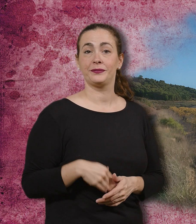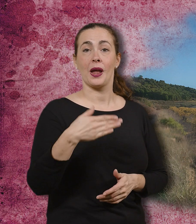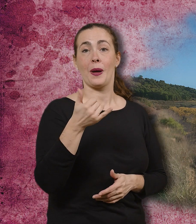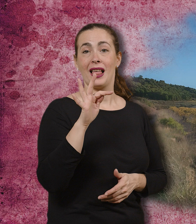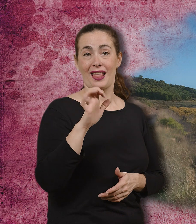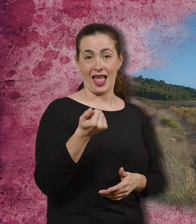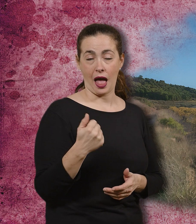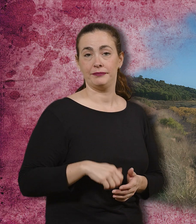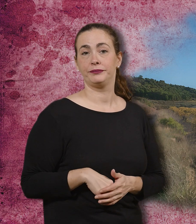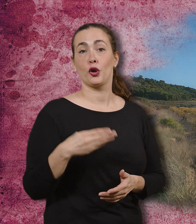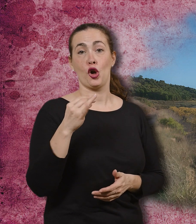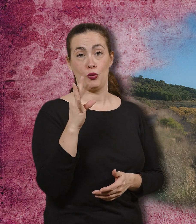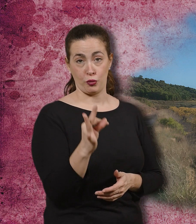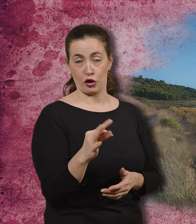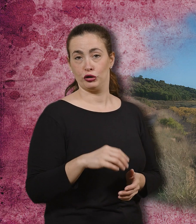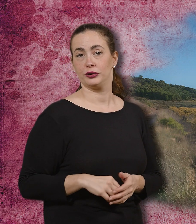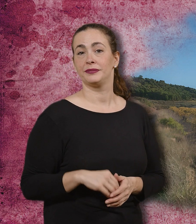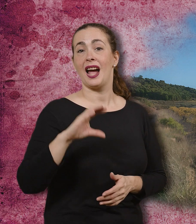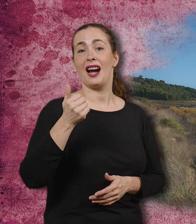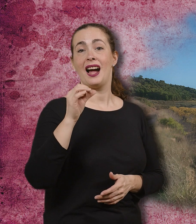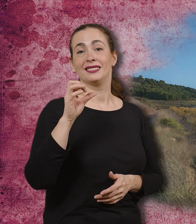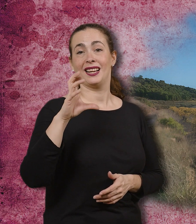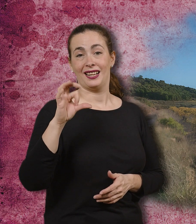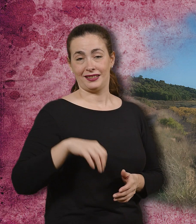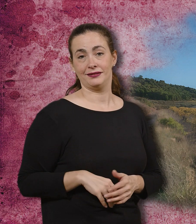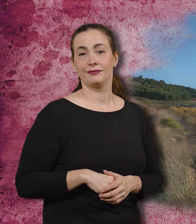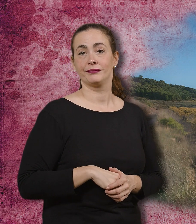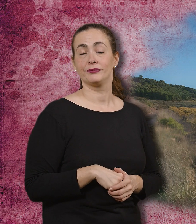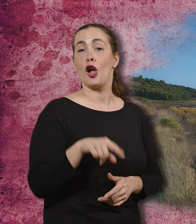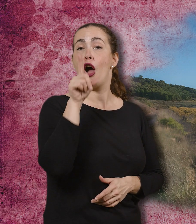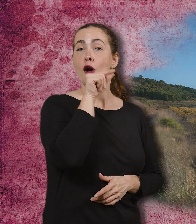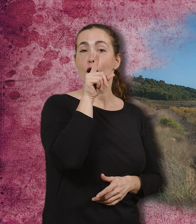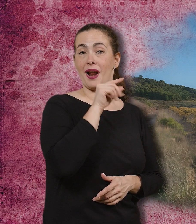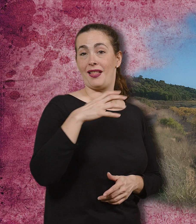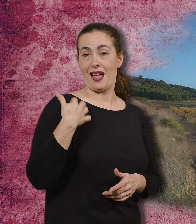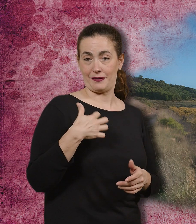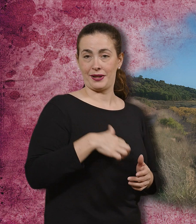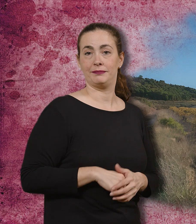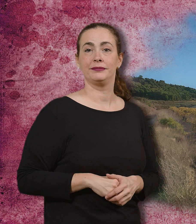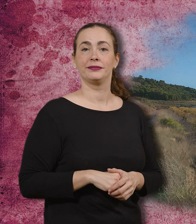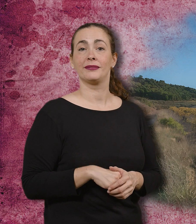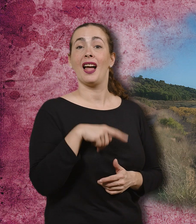Arnes, Batea, Bot, Caseres, Corbera d'Ebre, el Pinell de Brai,